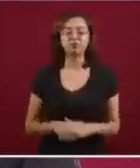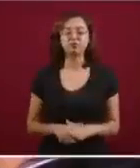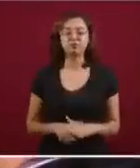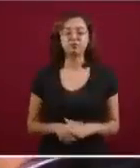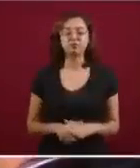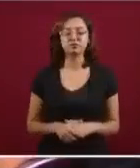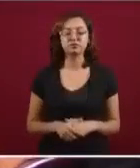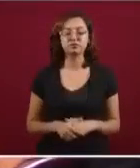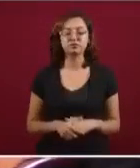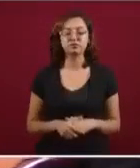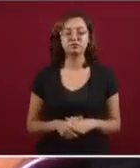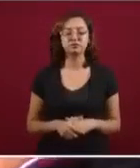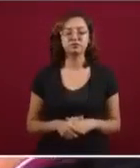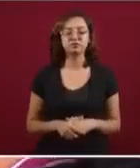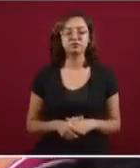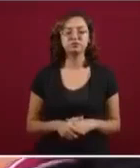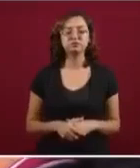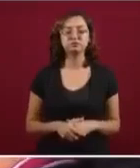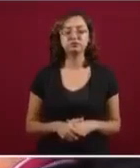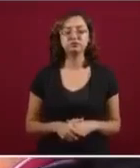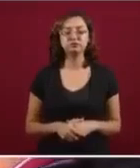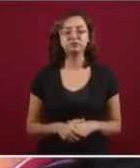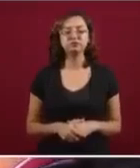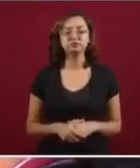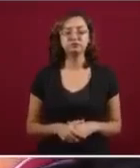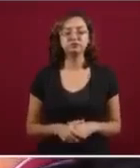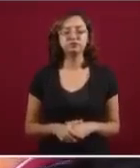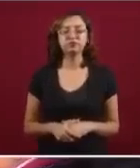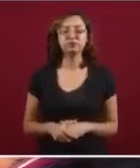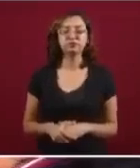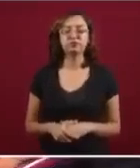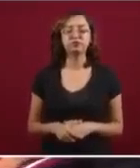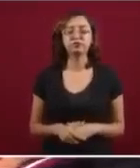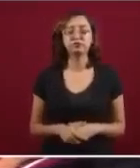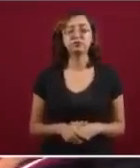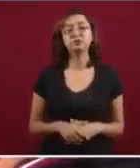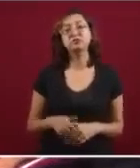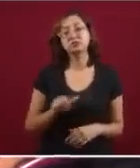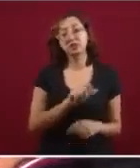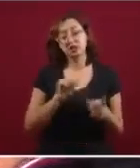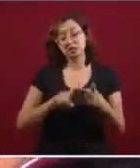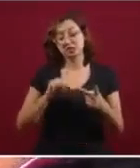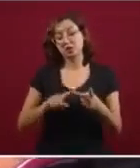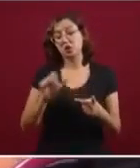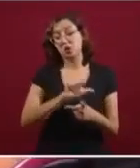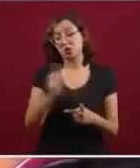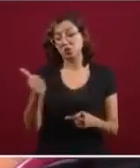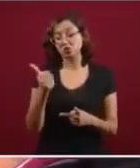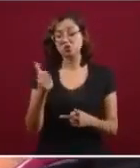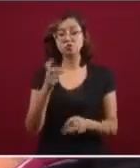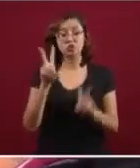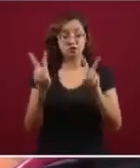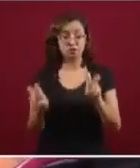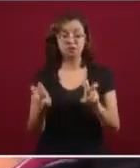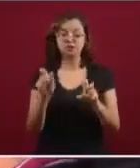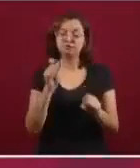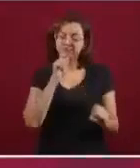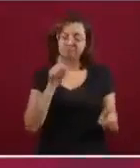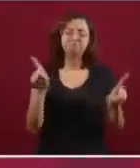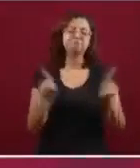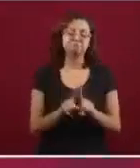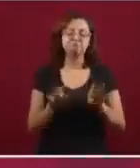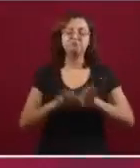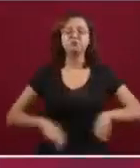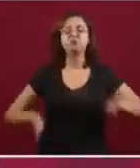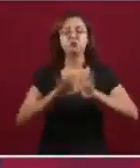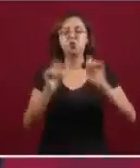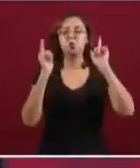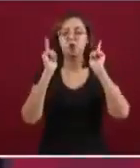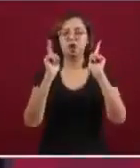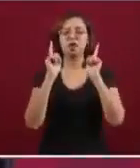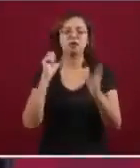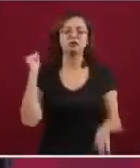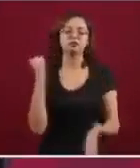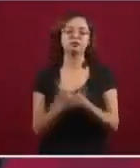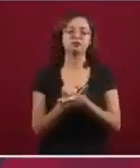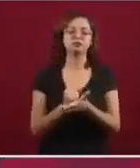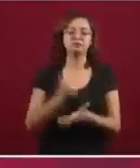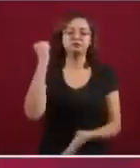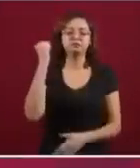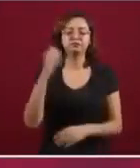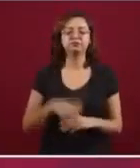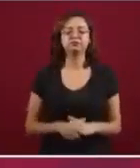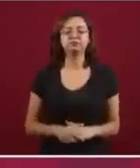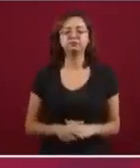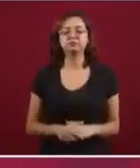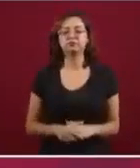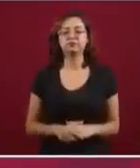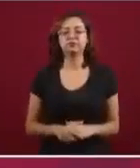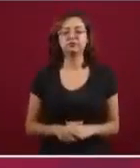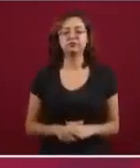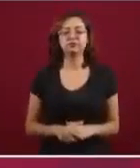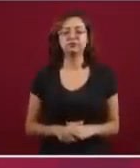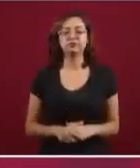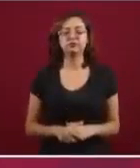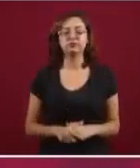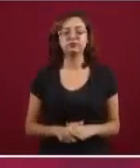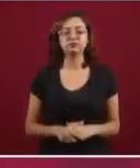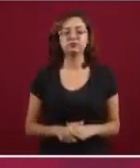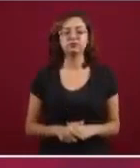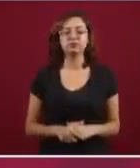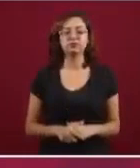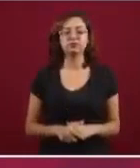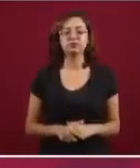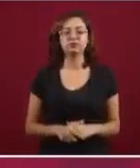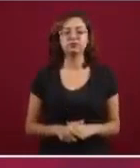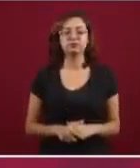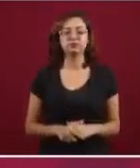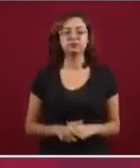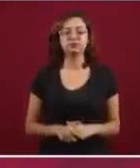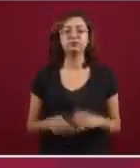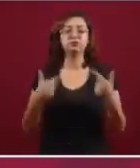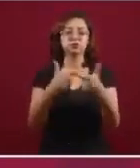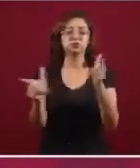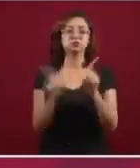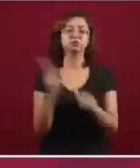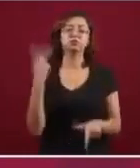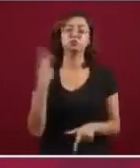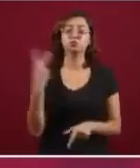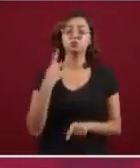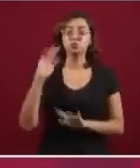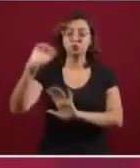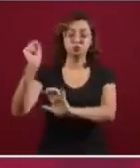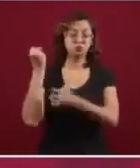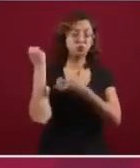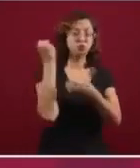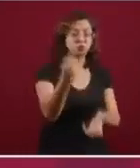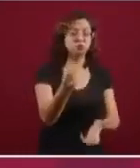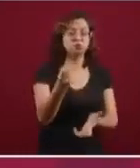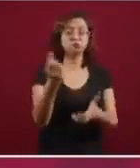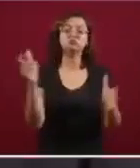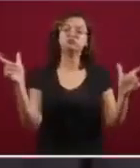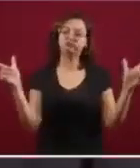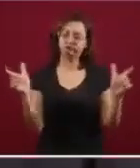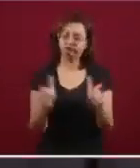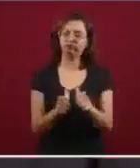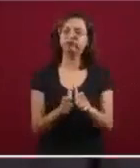Lo otro también ojalá y lo aprueben: la reducción de las prerrogativas a los partidos,